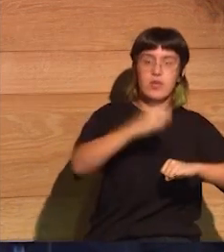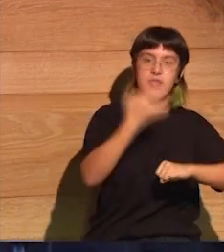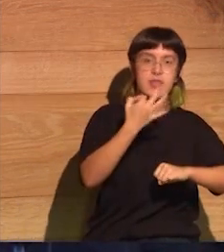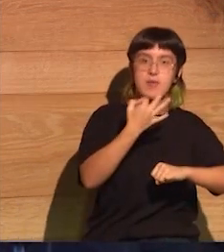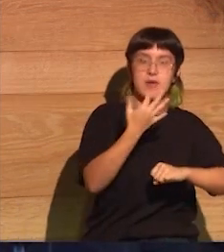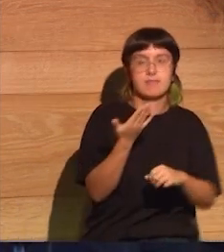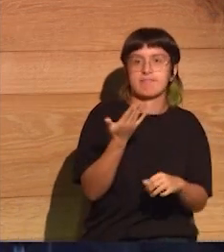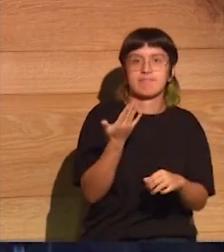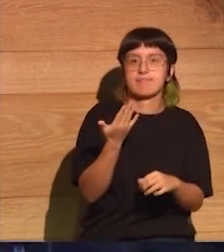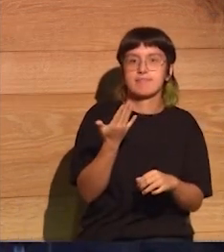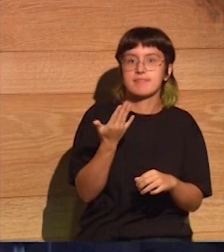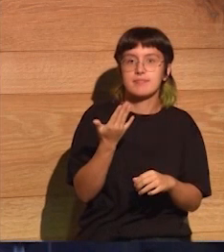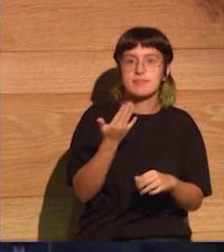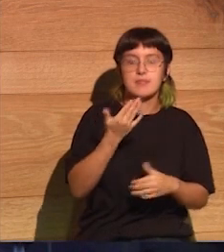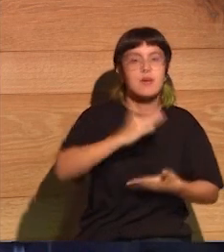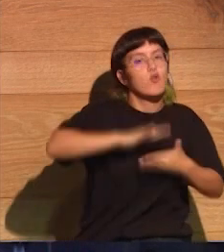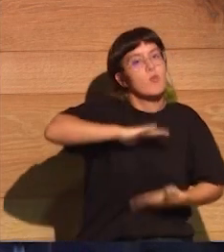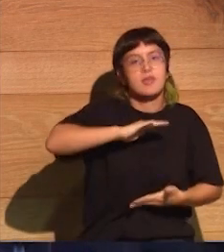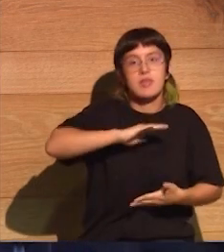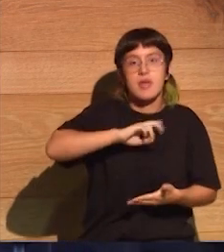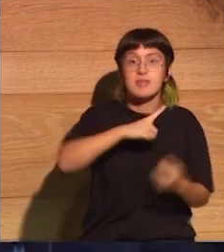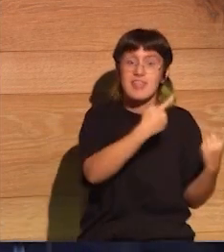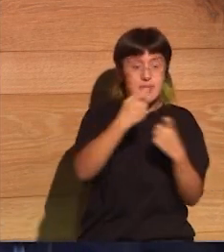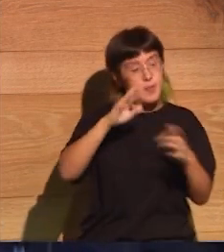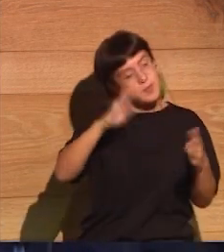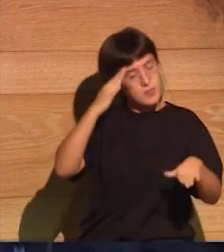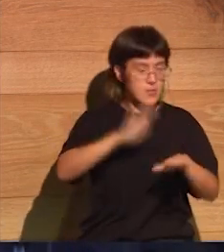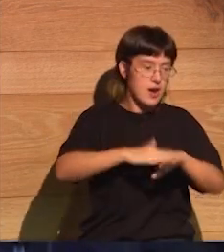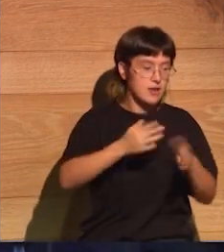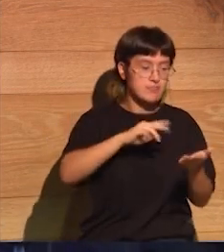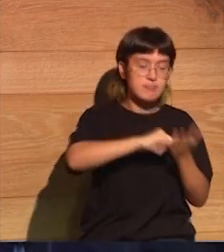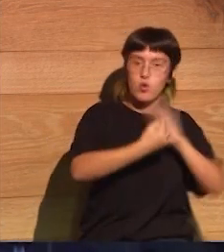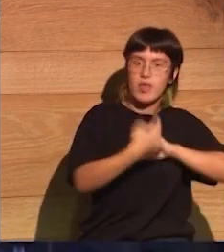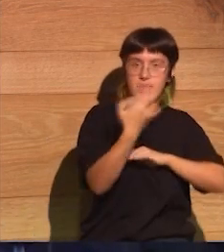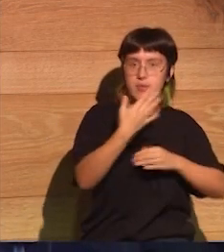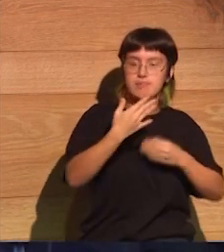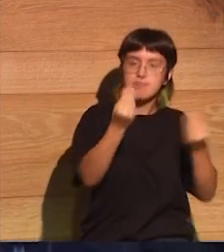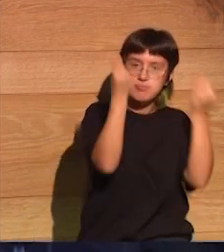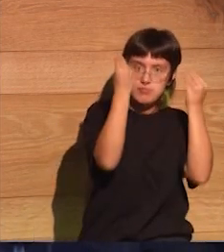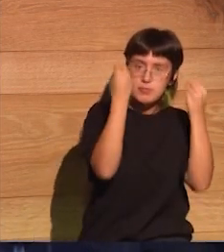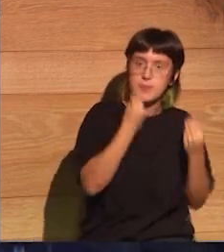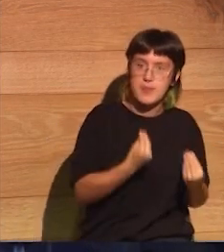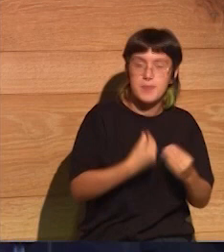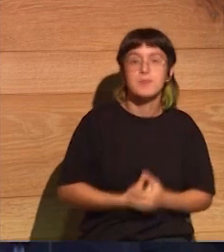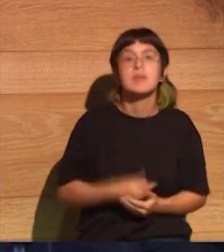todas las competencias necesarias para esta era digital. Y por otro lado, también tenemos que incorporar estas nuevas herramientas para mejorar